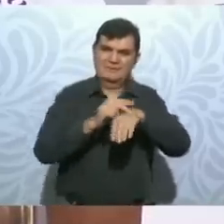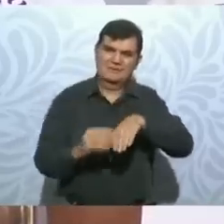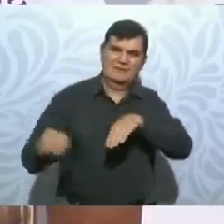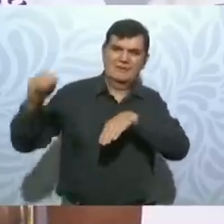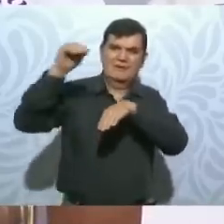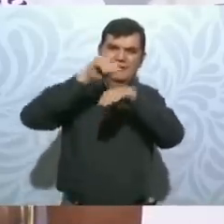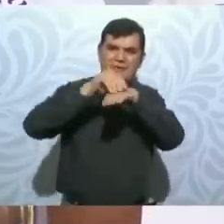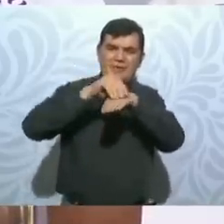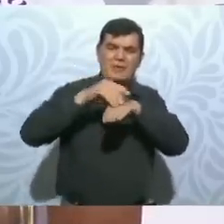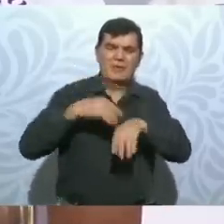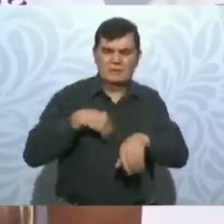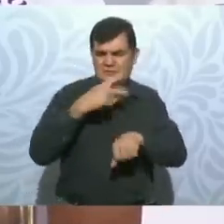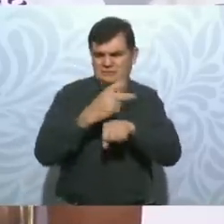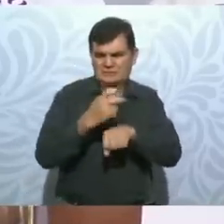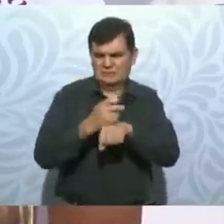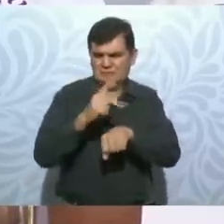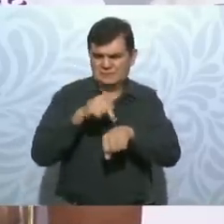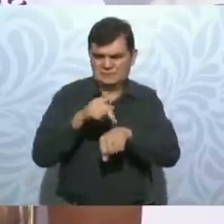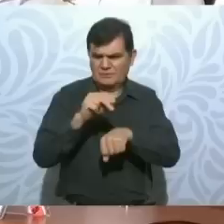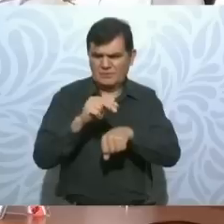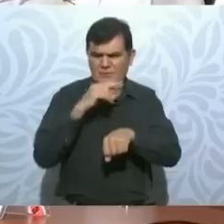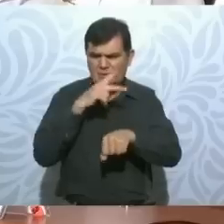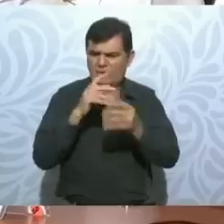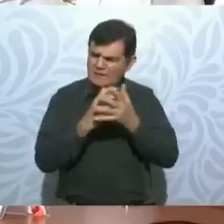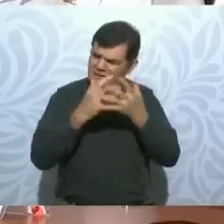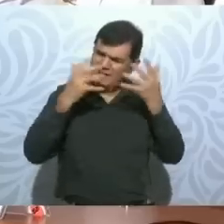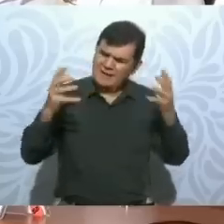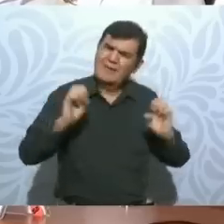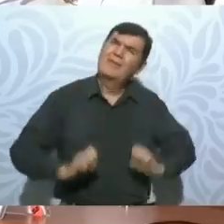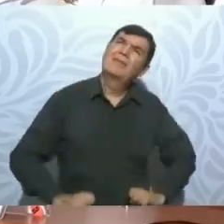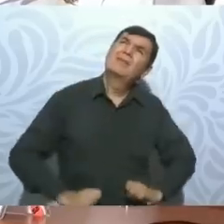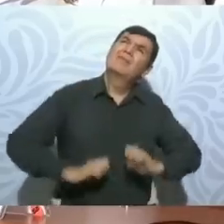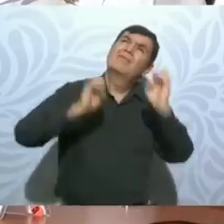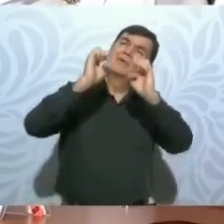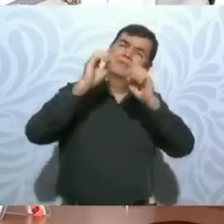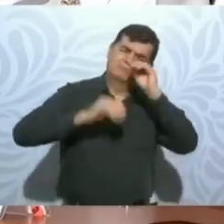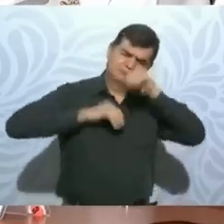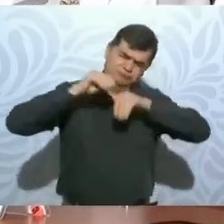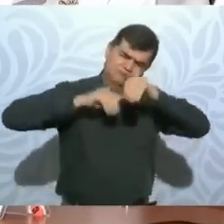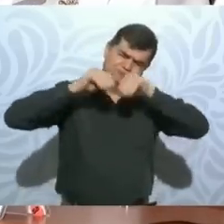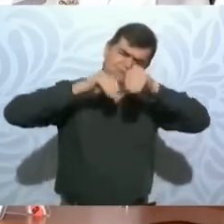sea no un segundo piso sino un enorme edificio en el puedan caber todos los